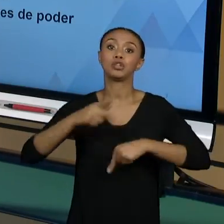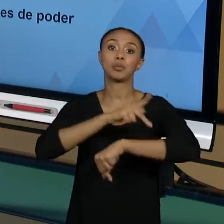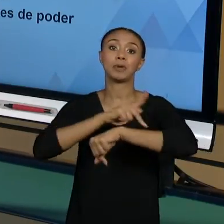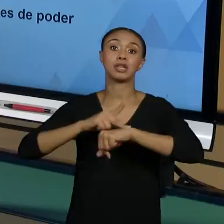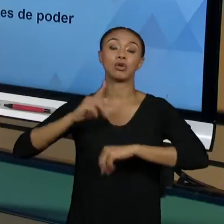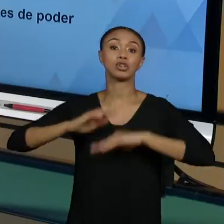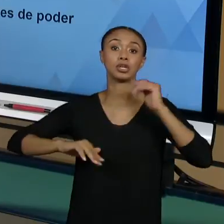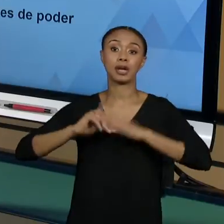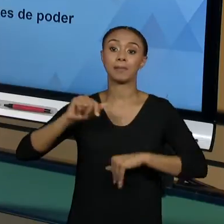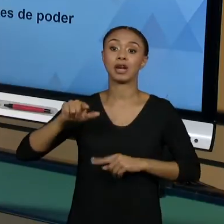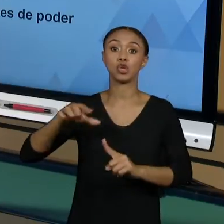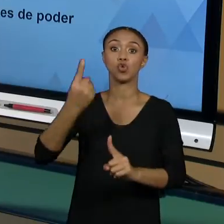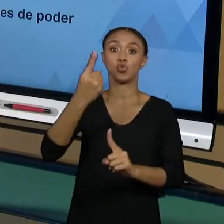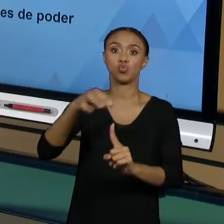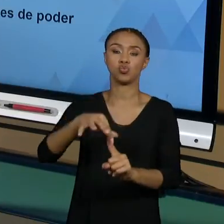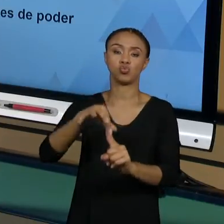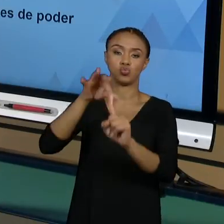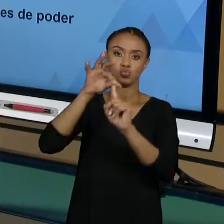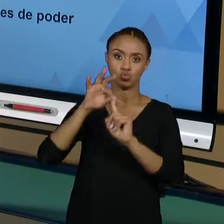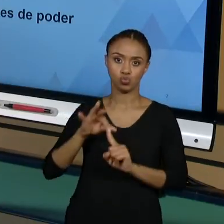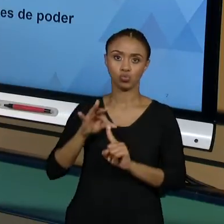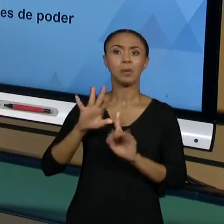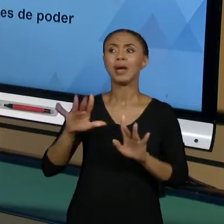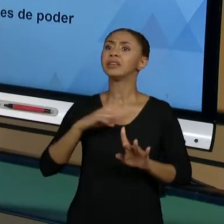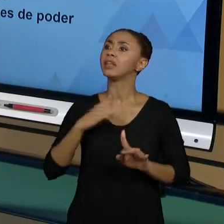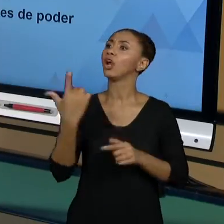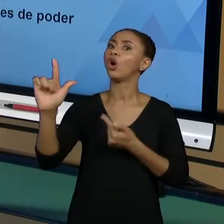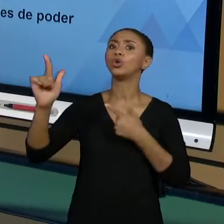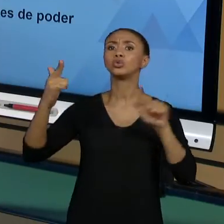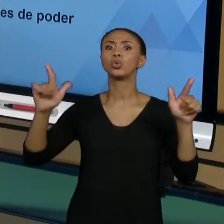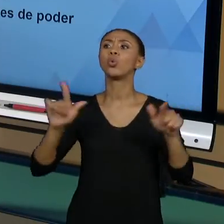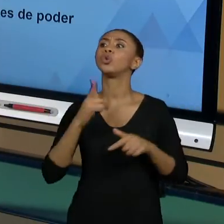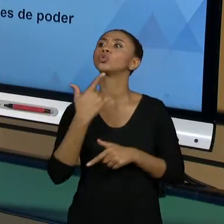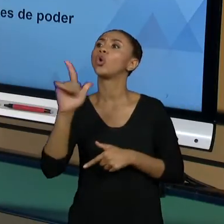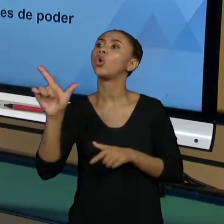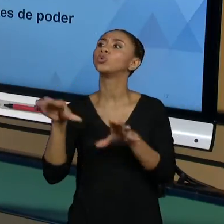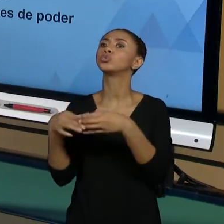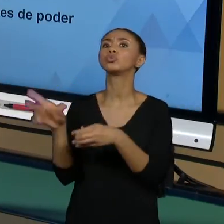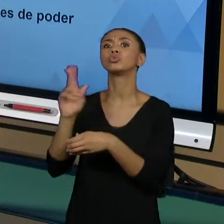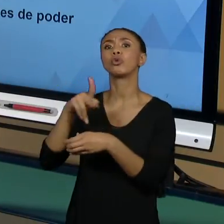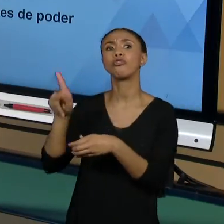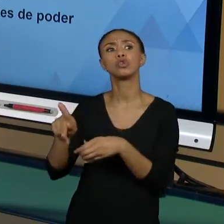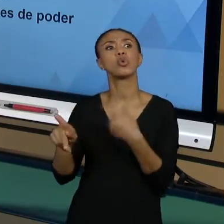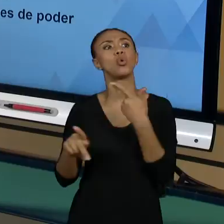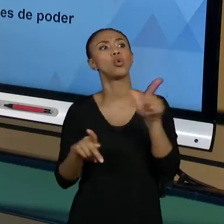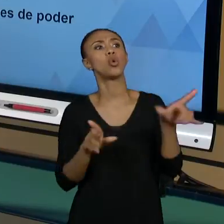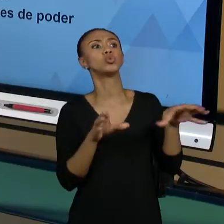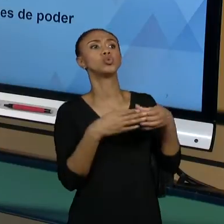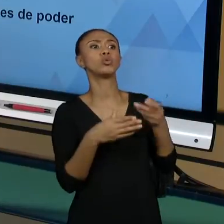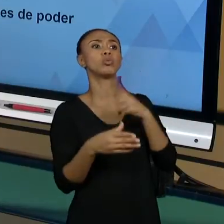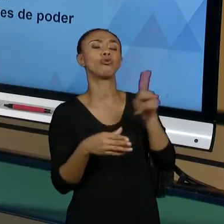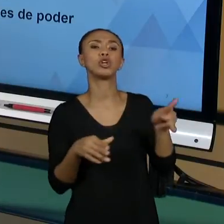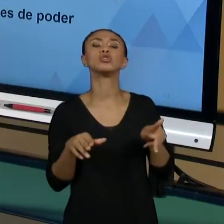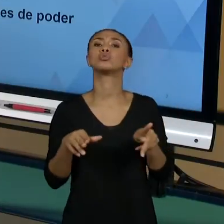CONCEPÇÕES; EXISTEM OUTRAS, E OUTROS GRUPOS, OUTROS SETORES, OUTROS PROFESSORES E PROFESSORAS VÃO DEFENDÊ-LAS E VÃO USAR ARGUMENTOS RAZOÁVEIS,